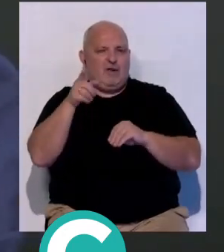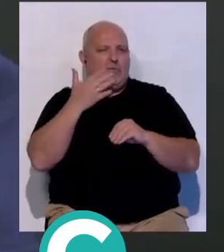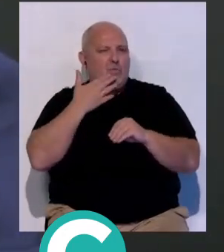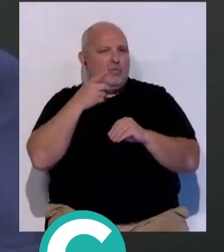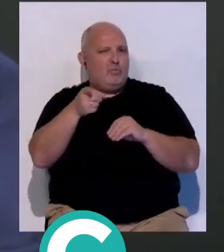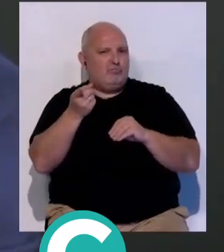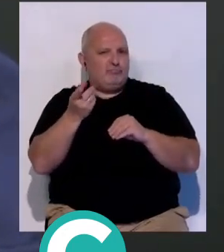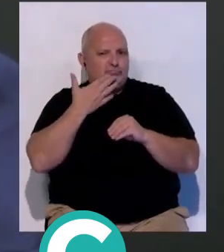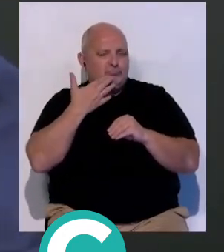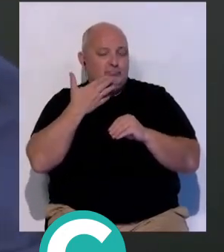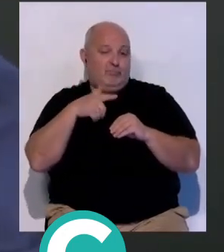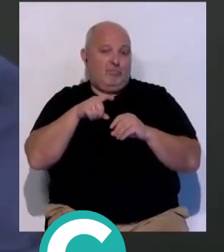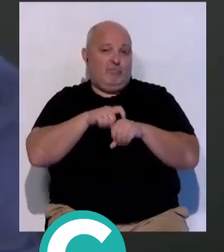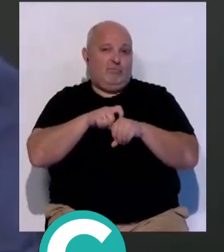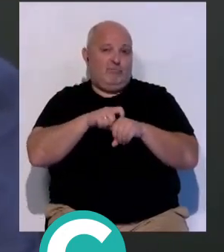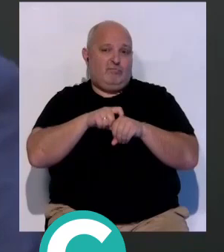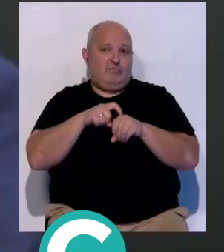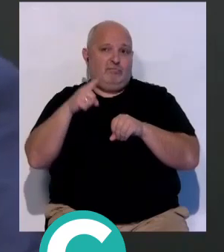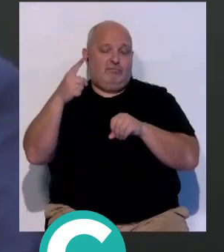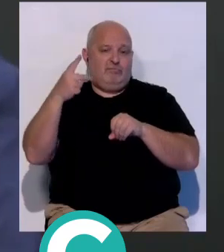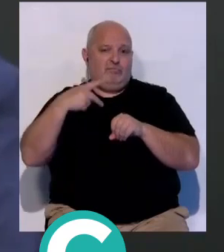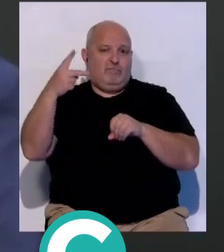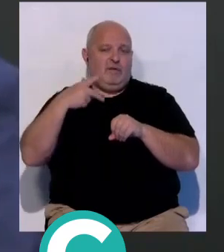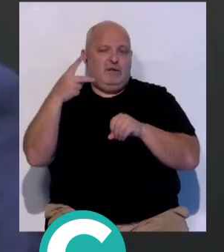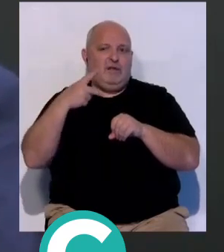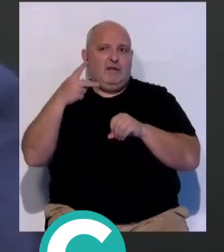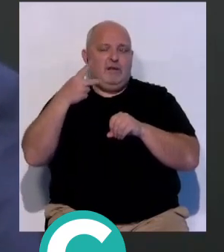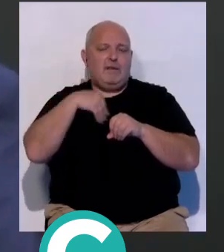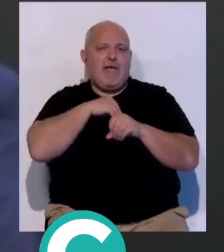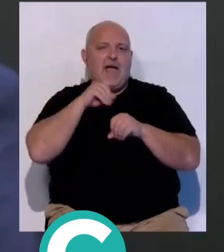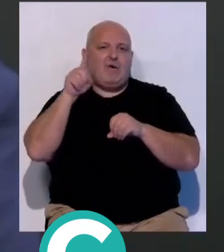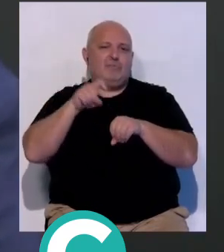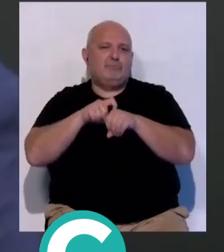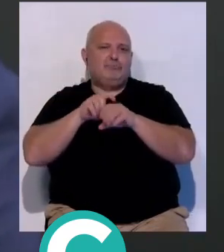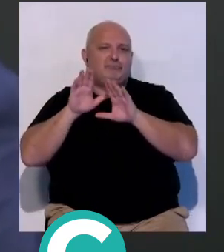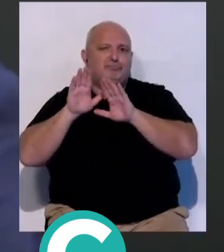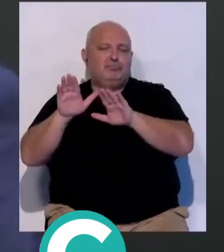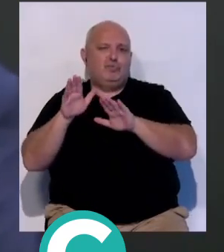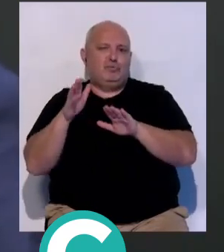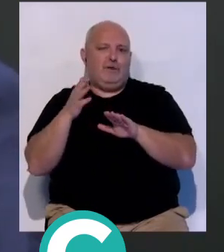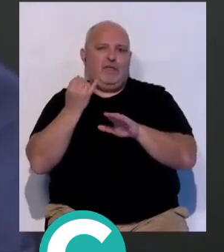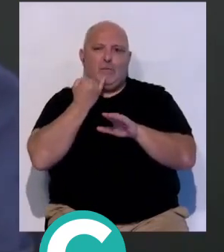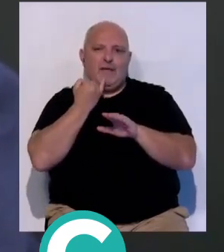teóricamente estamos en territorio o físicamente territorio español Aunque hay también esa dualidad